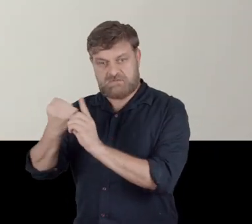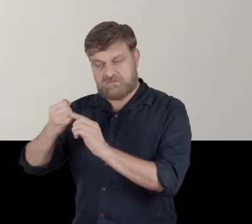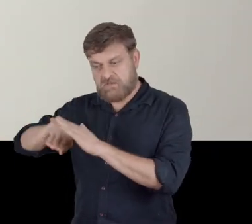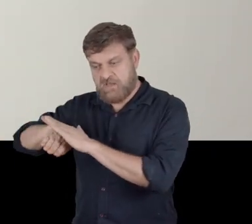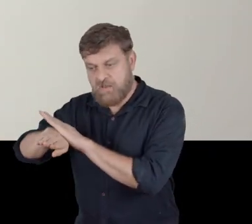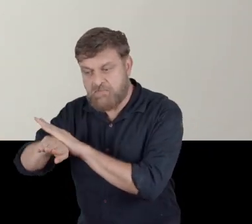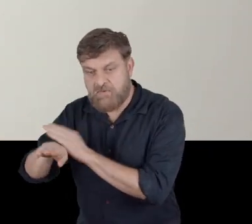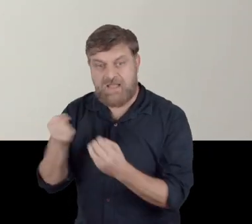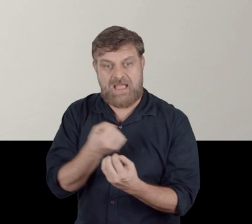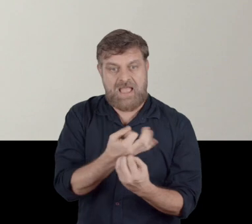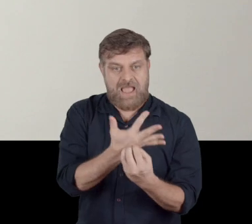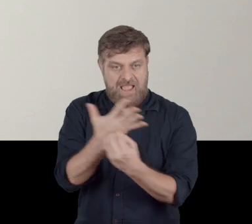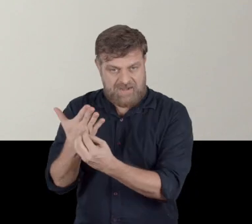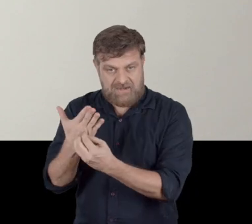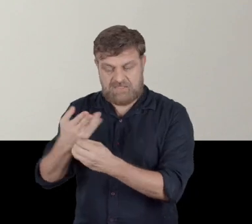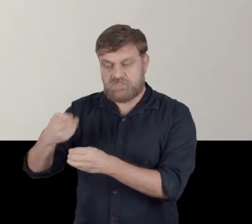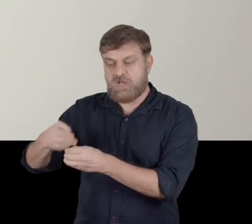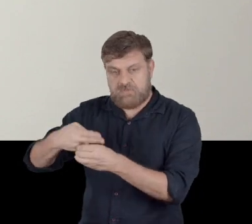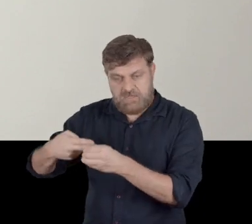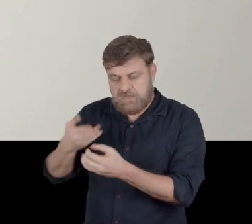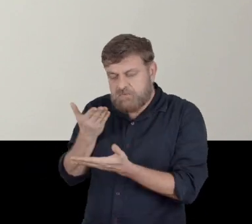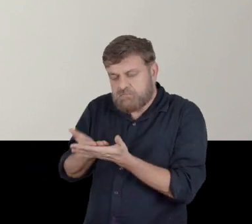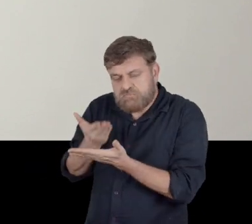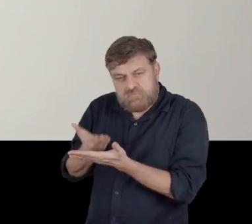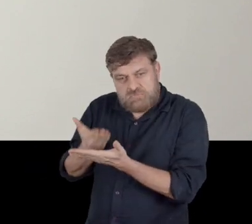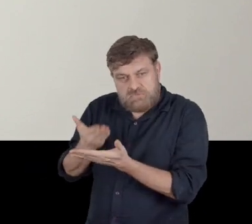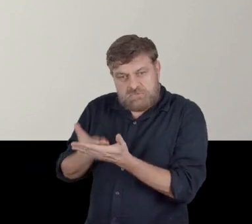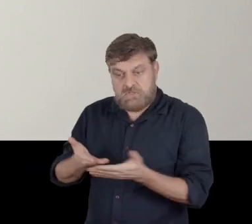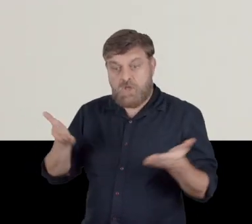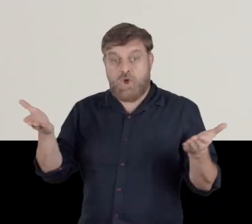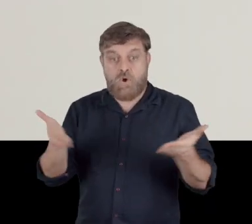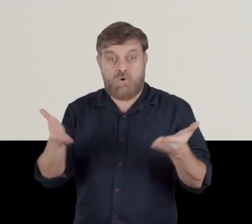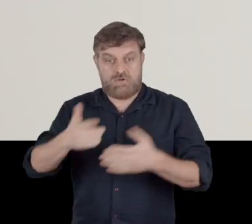estudei na UNICAMP, hoje eu tenho uma empresa